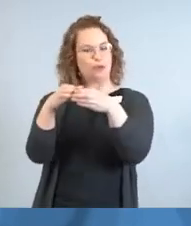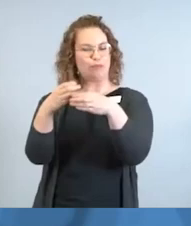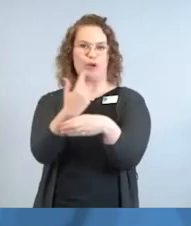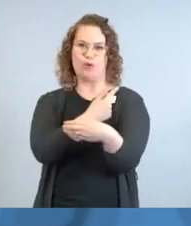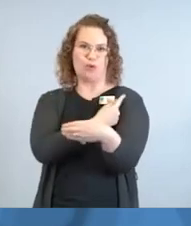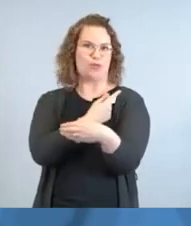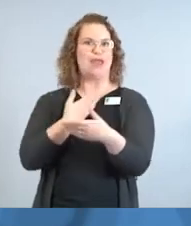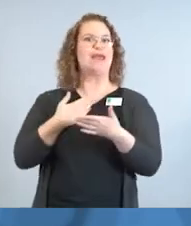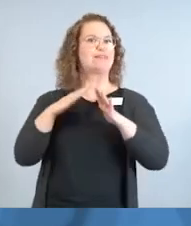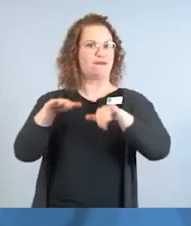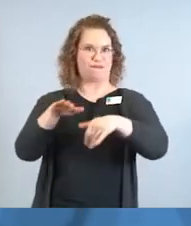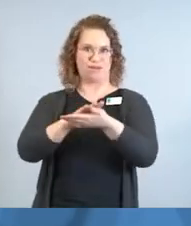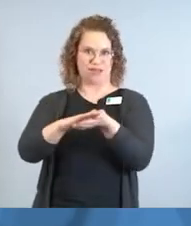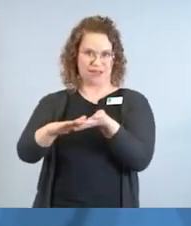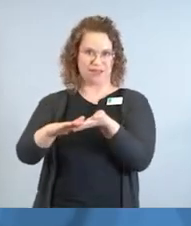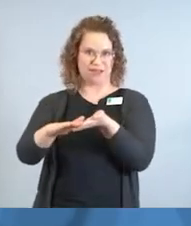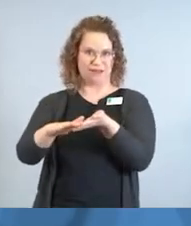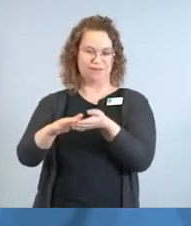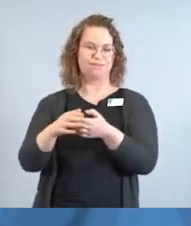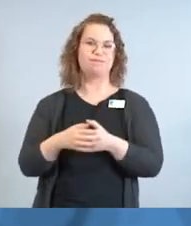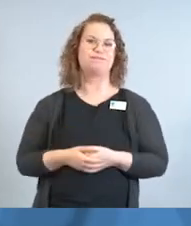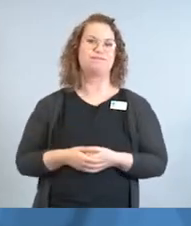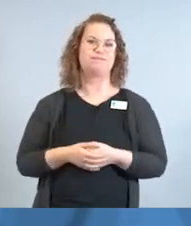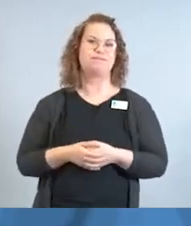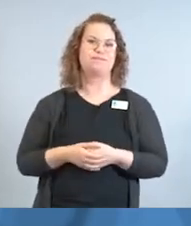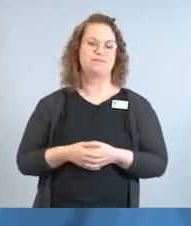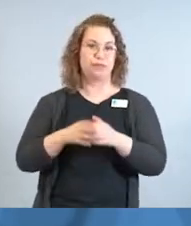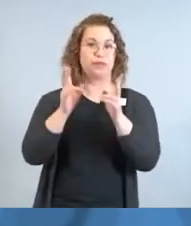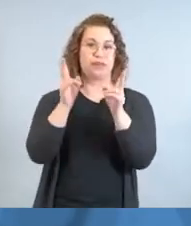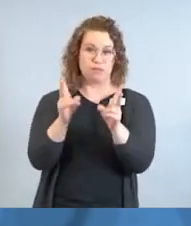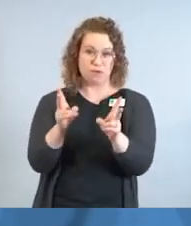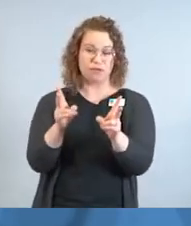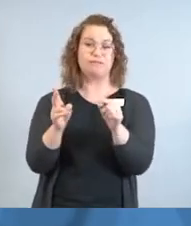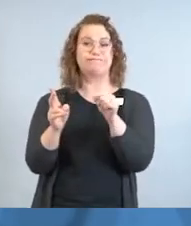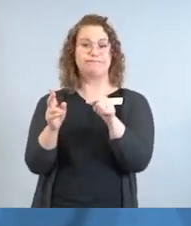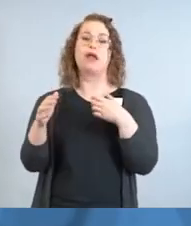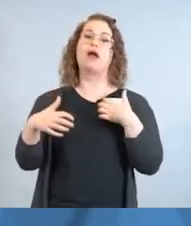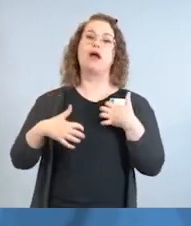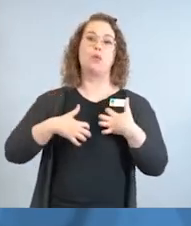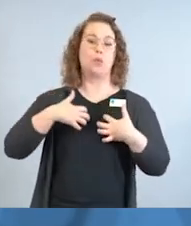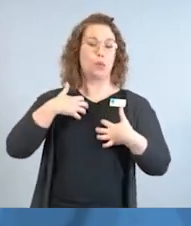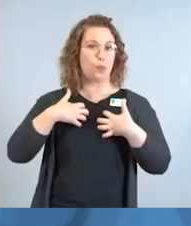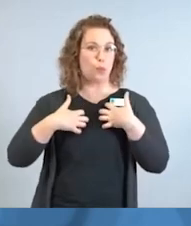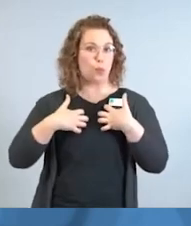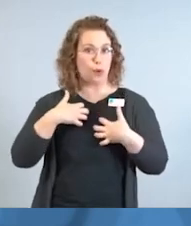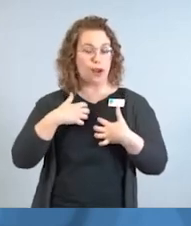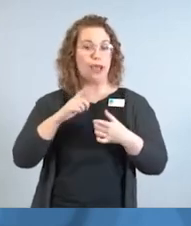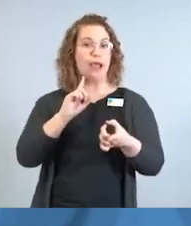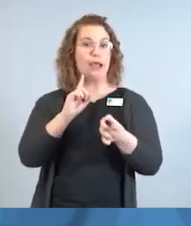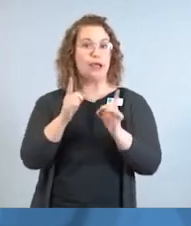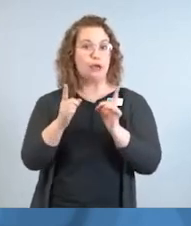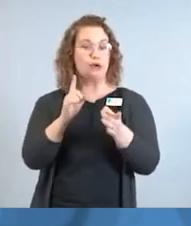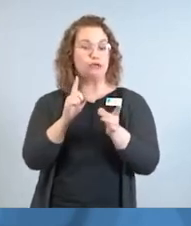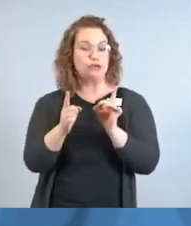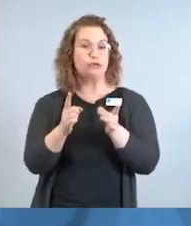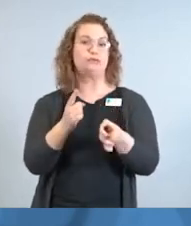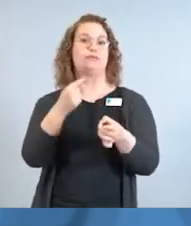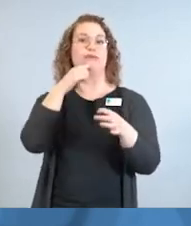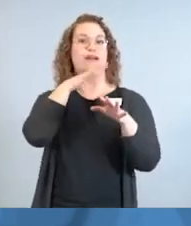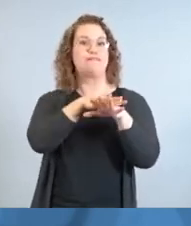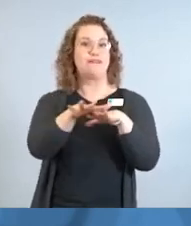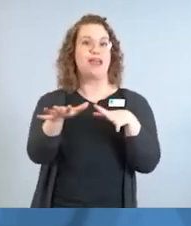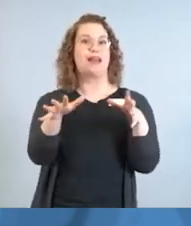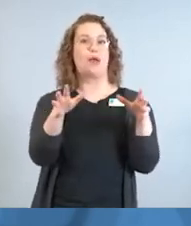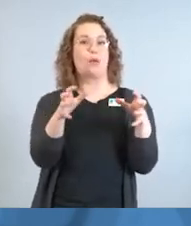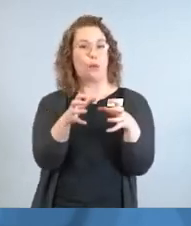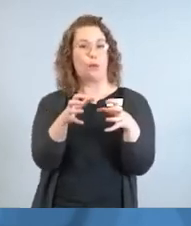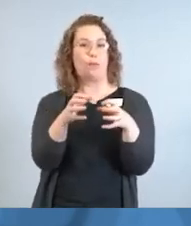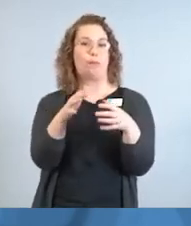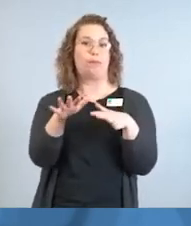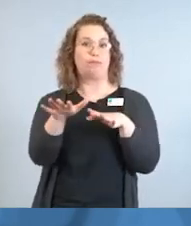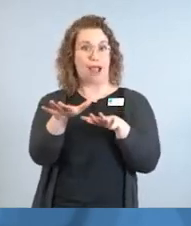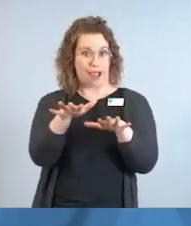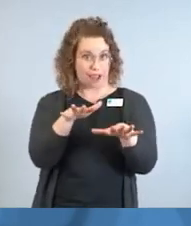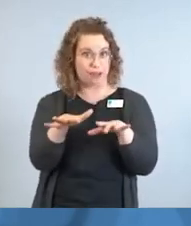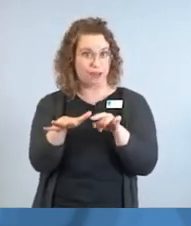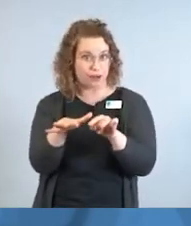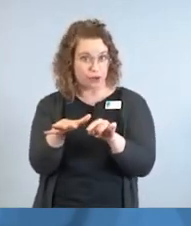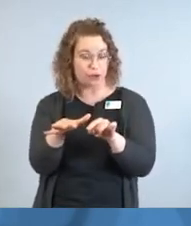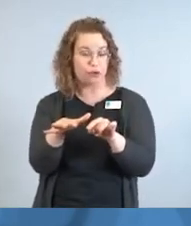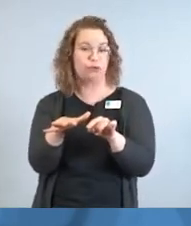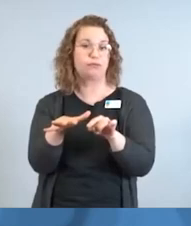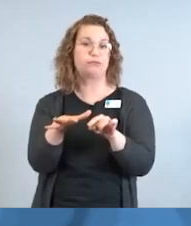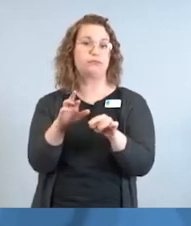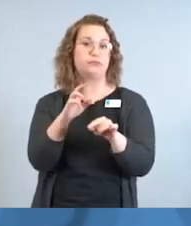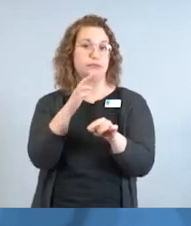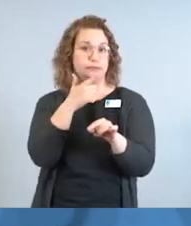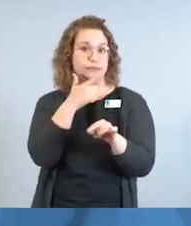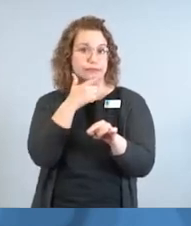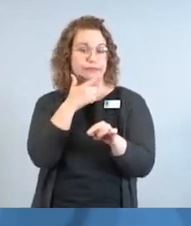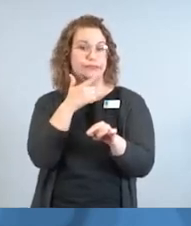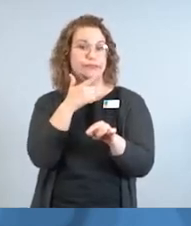Siellä ollaan kuitenkin huolissaan siitä, että jos vakavaa verenhyytymishäriötä ilmaantuu enemmän nuoremmilla,